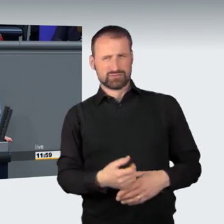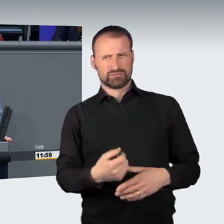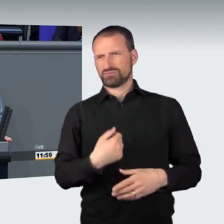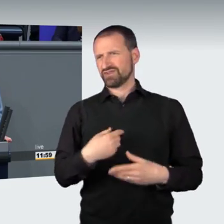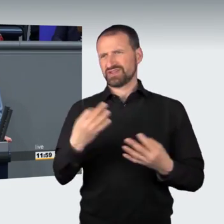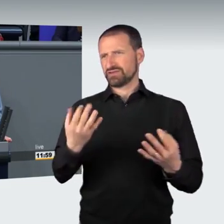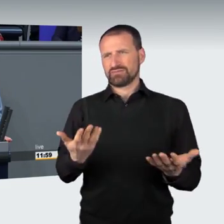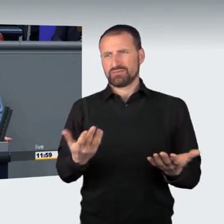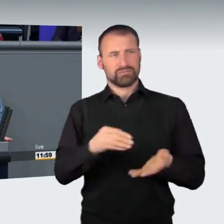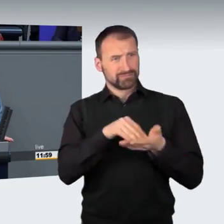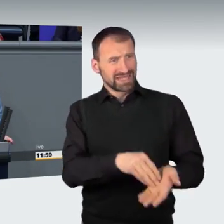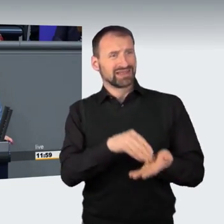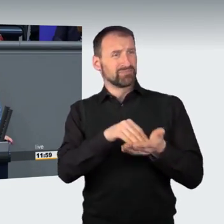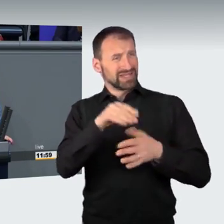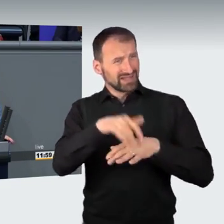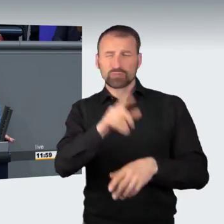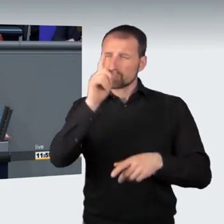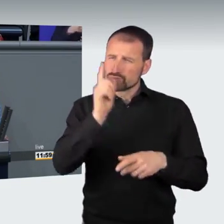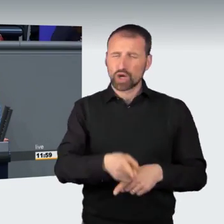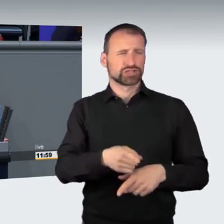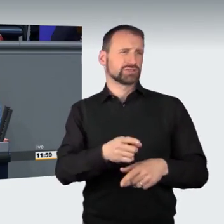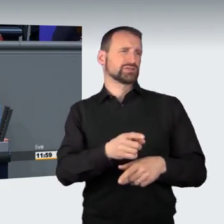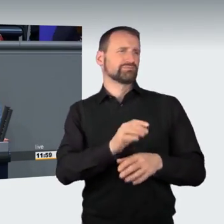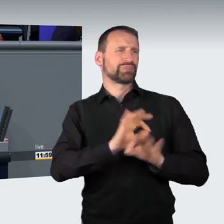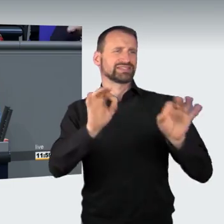(Applaus)